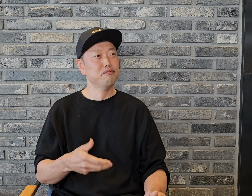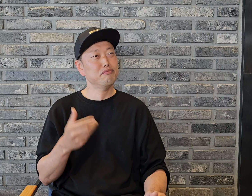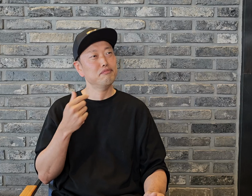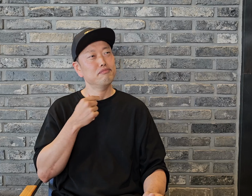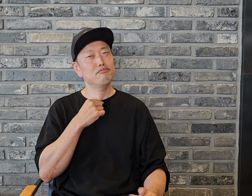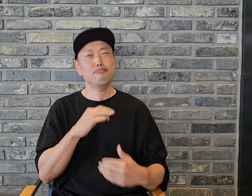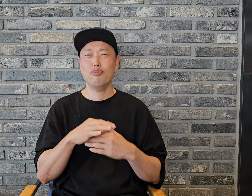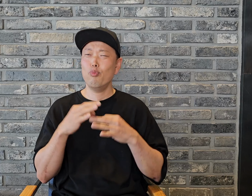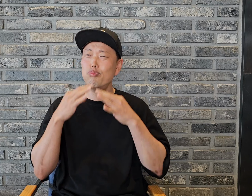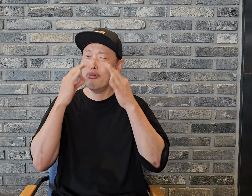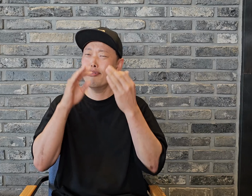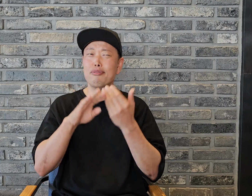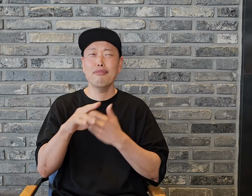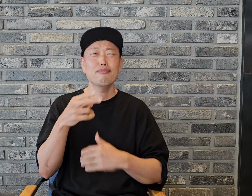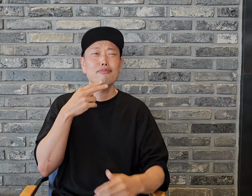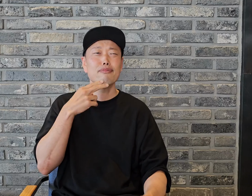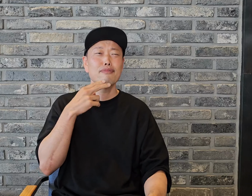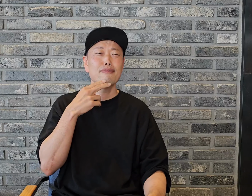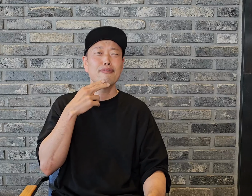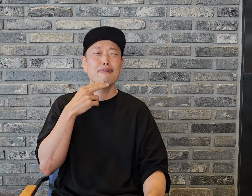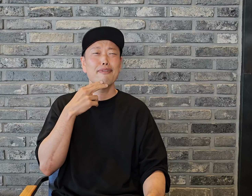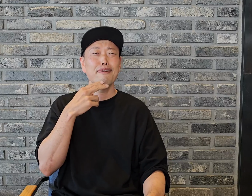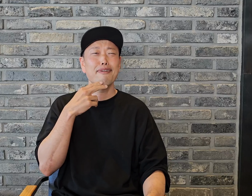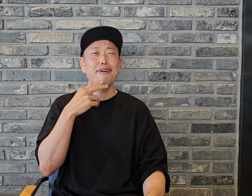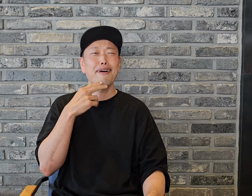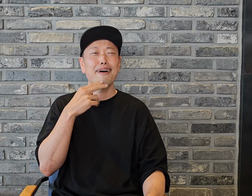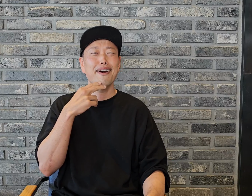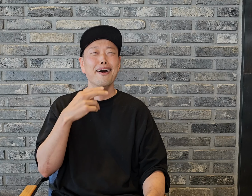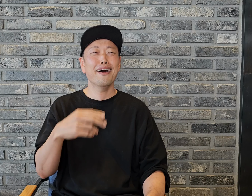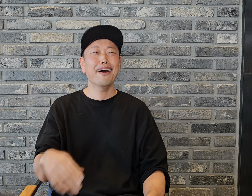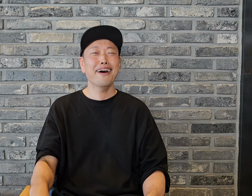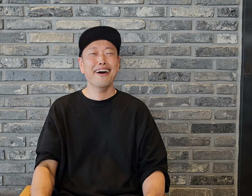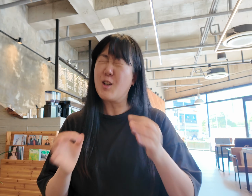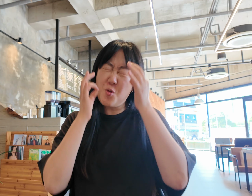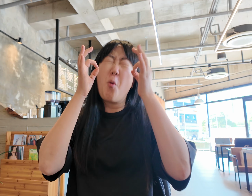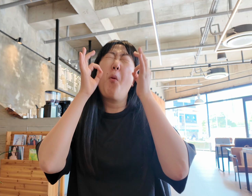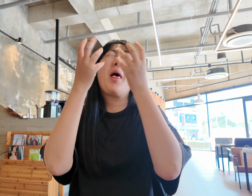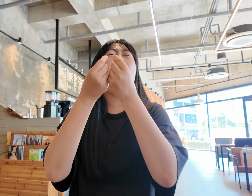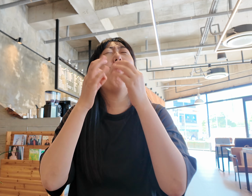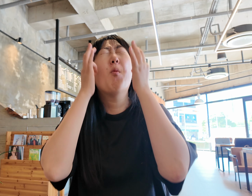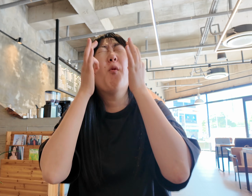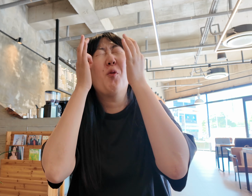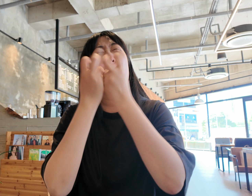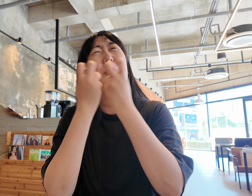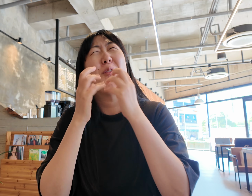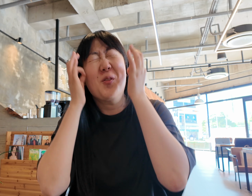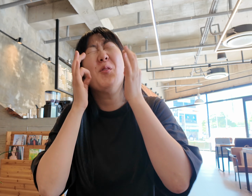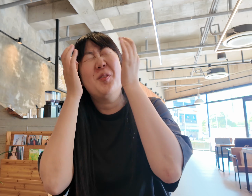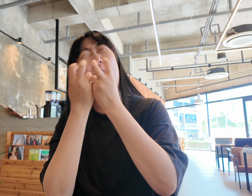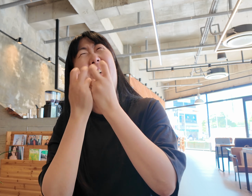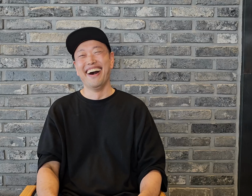노력밖에 없는데 ㅜㅜㅜㅠㅠ 노력을 어떻게 해야 해요? 흑흑